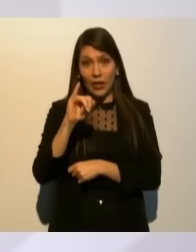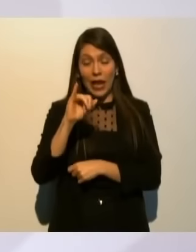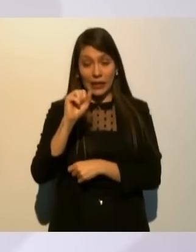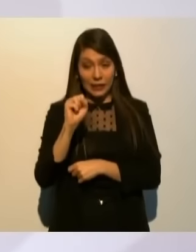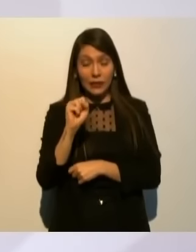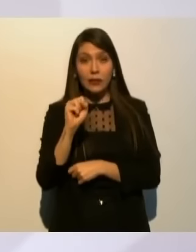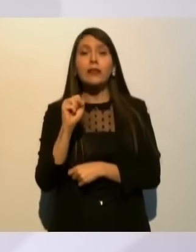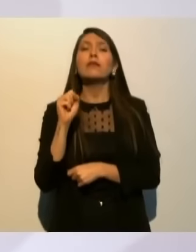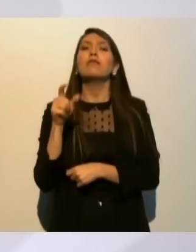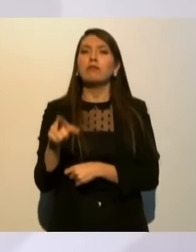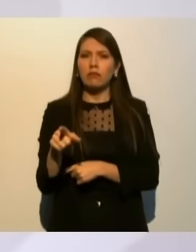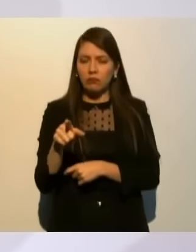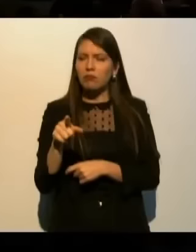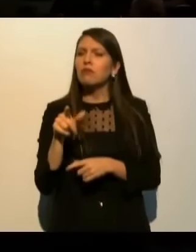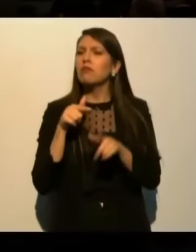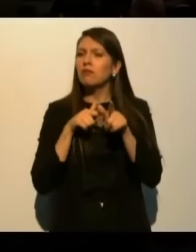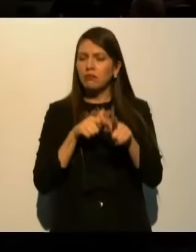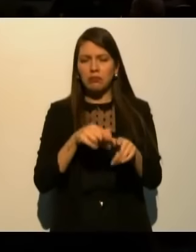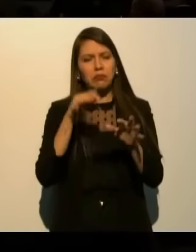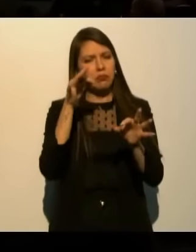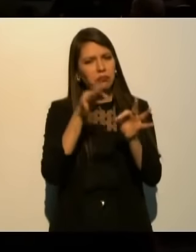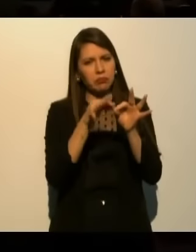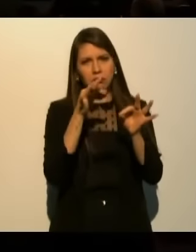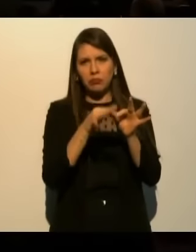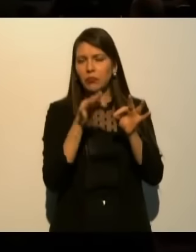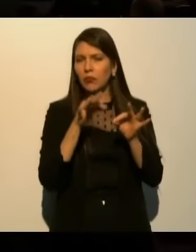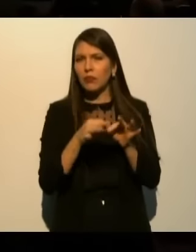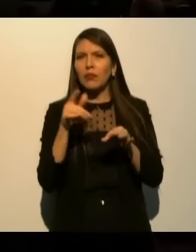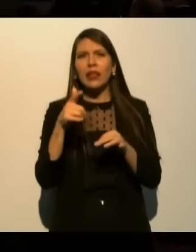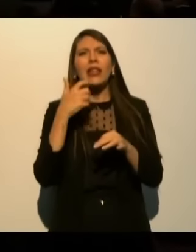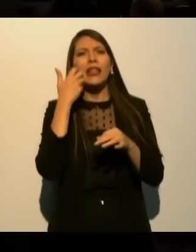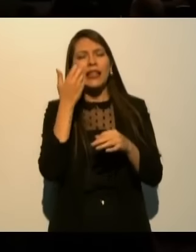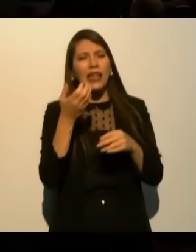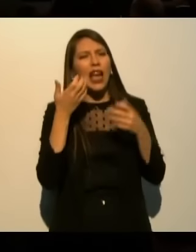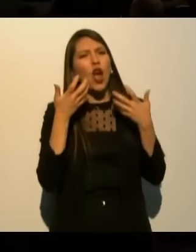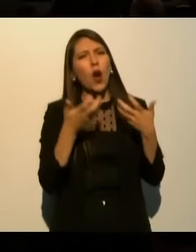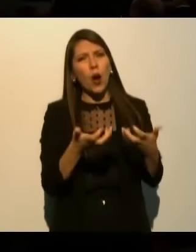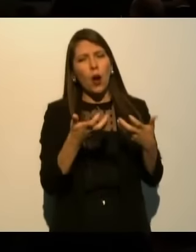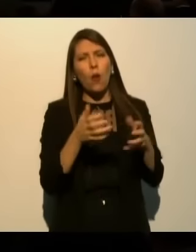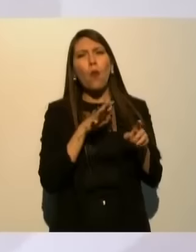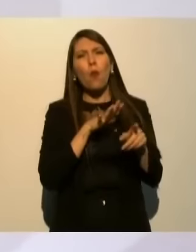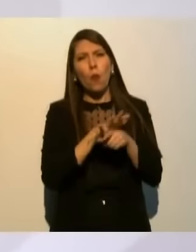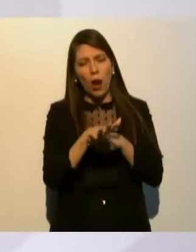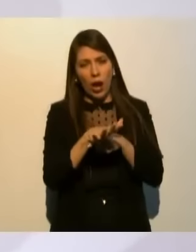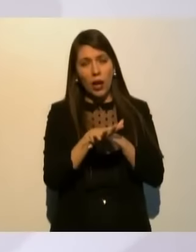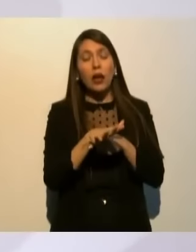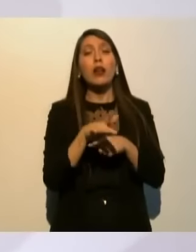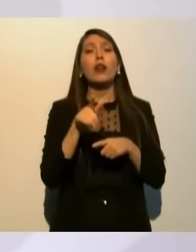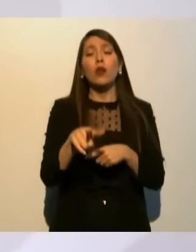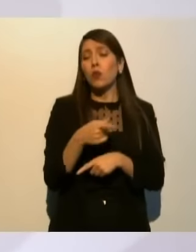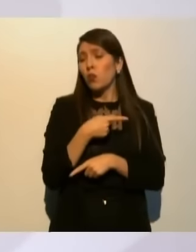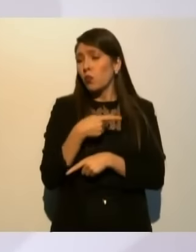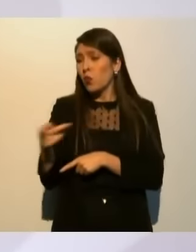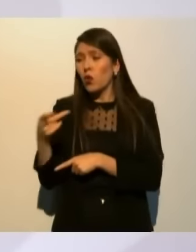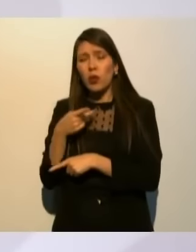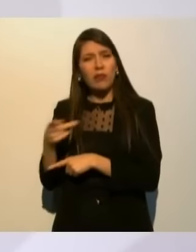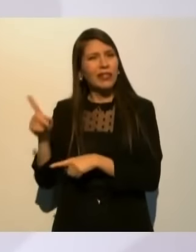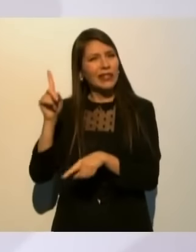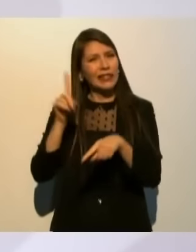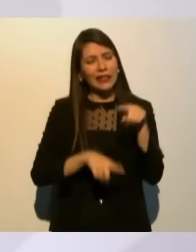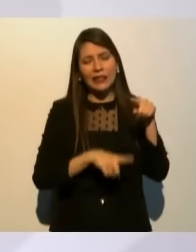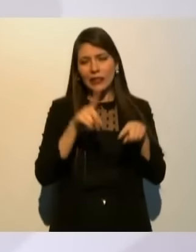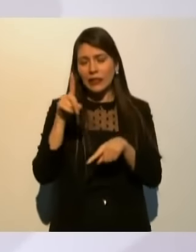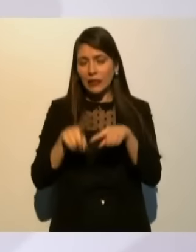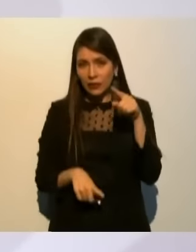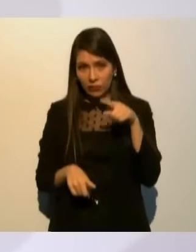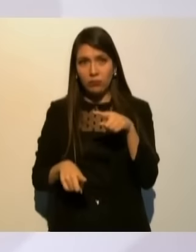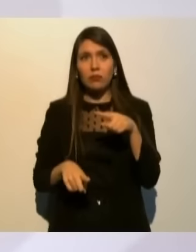objetivo fundamental que es el combate a la Pobreza y conocemos todos todo México como